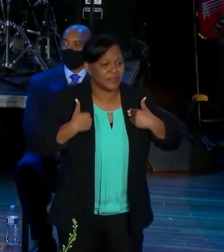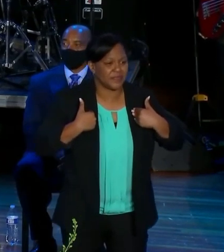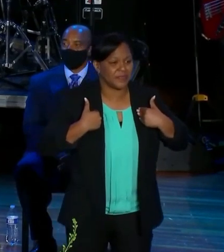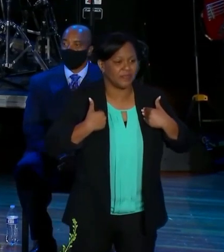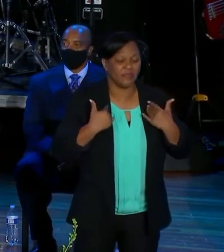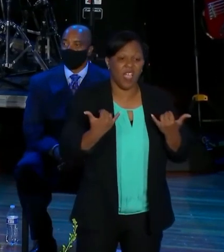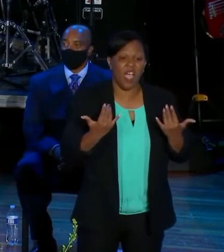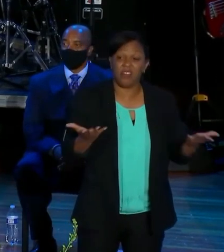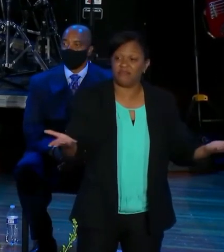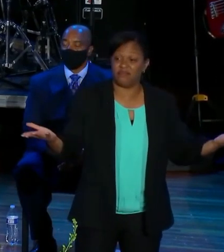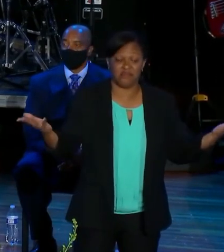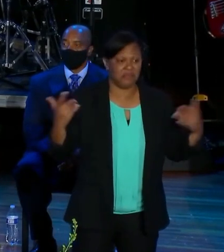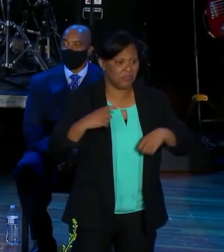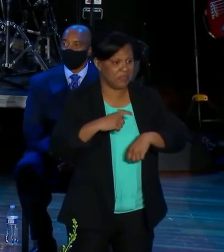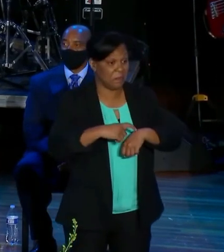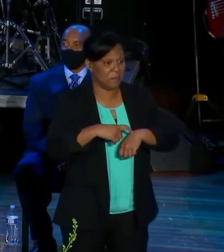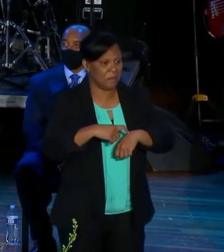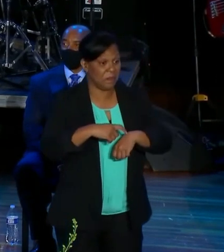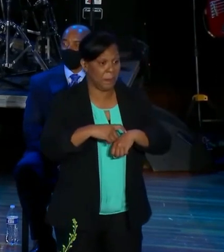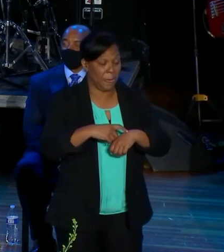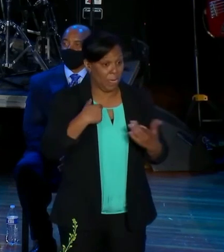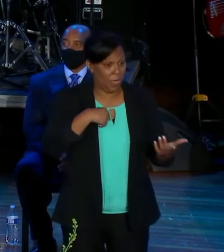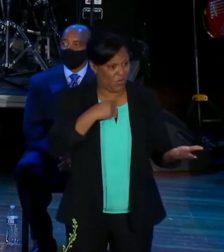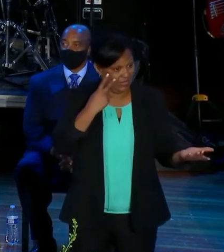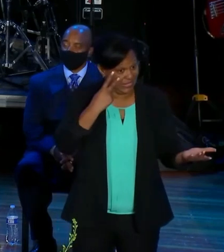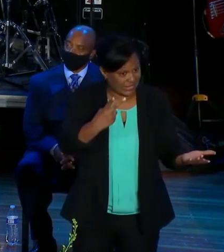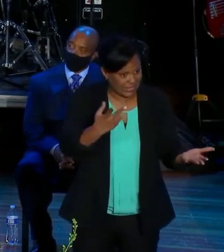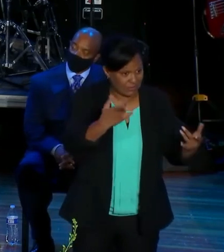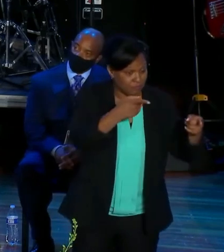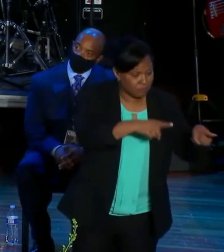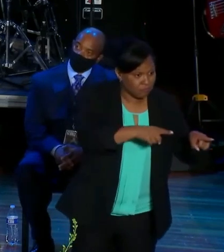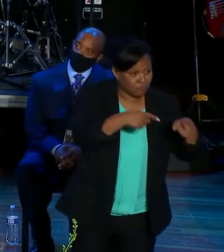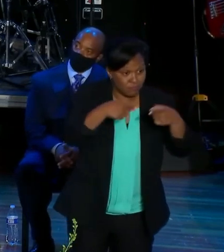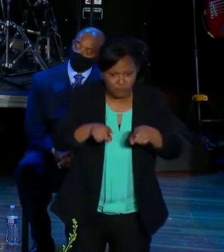på gatorna i detta land. Och i Europa, runtom i världen.